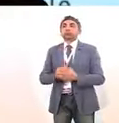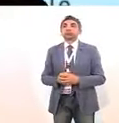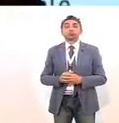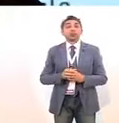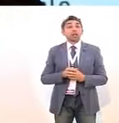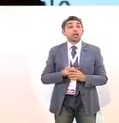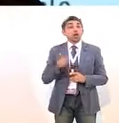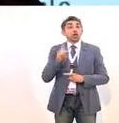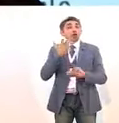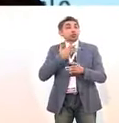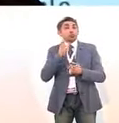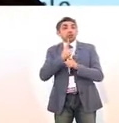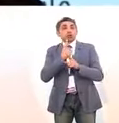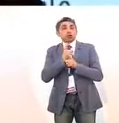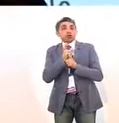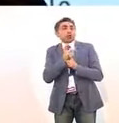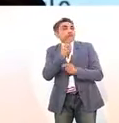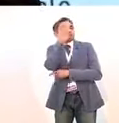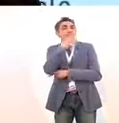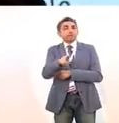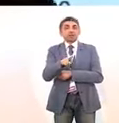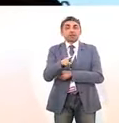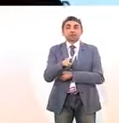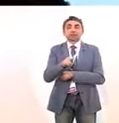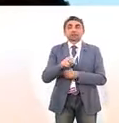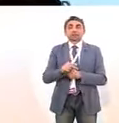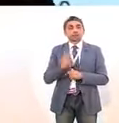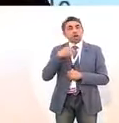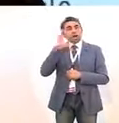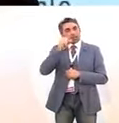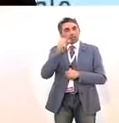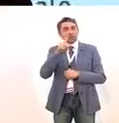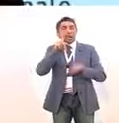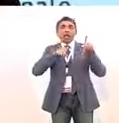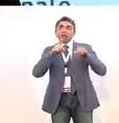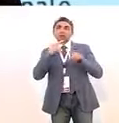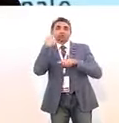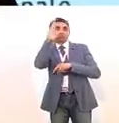di mettere veti. Capisco le facce di qualcuno qui dentro che non è entusiasta di questa